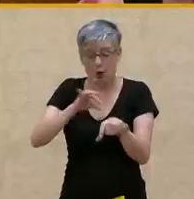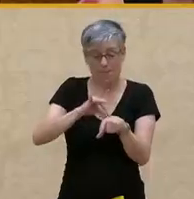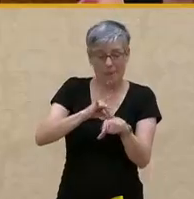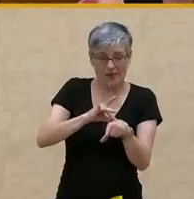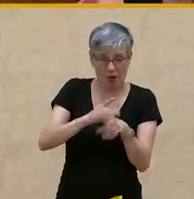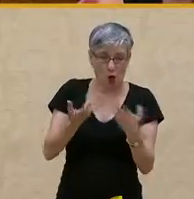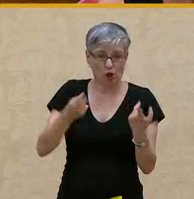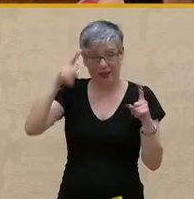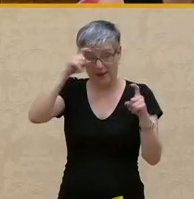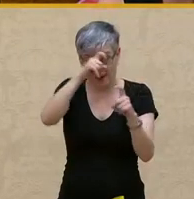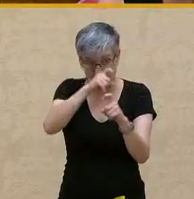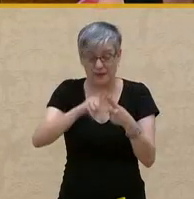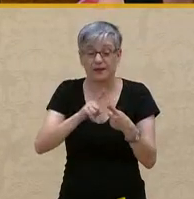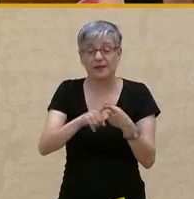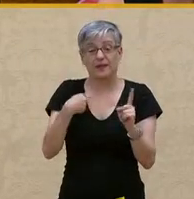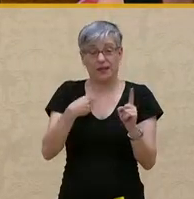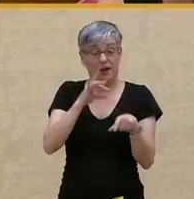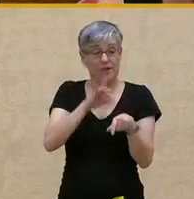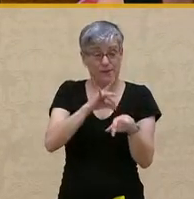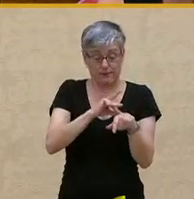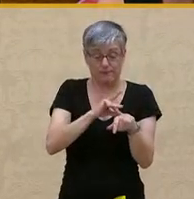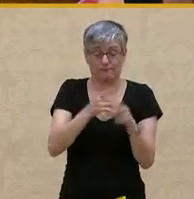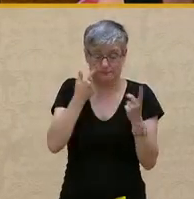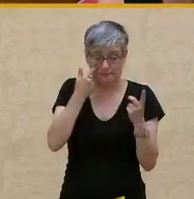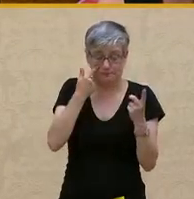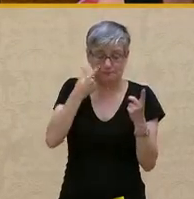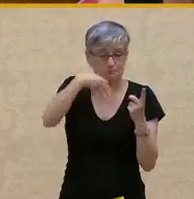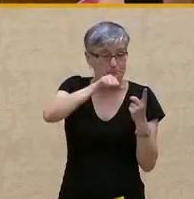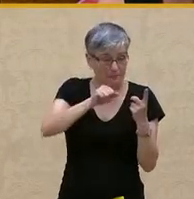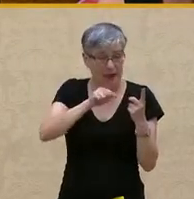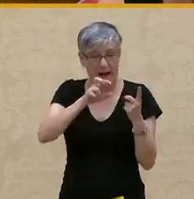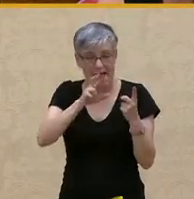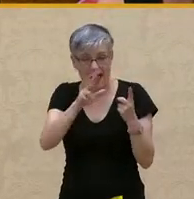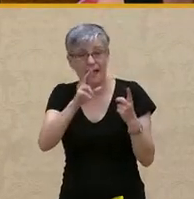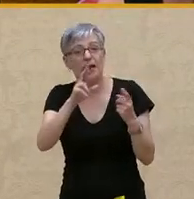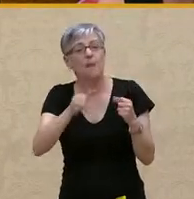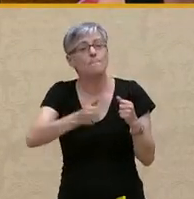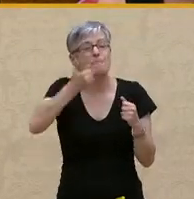Aparte de Kmae, que la tiene cada vez más personas mayores de la tercera,